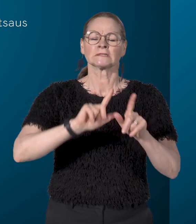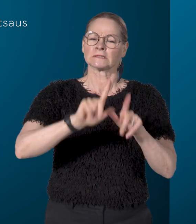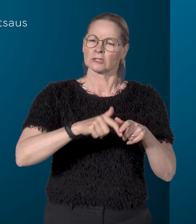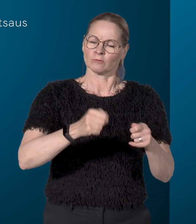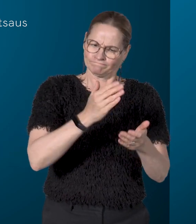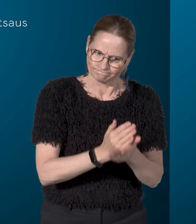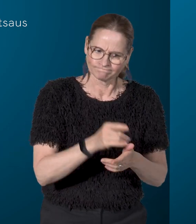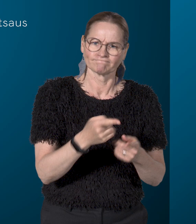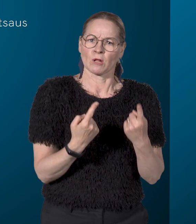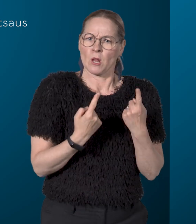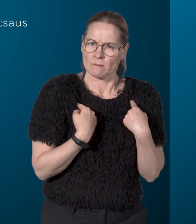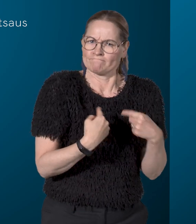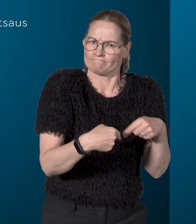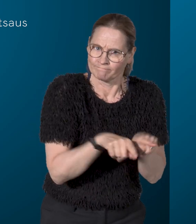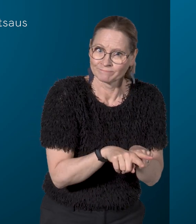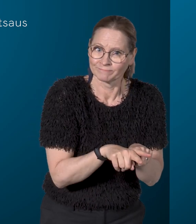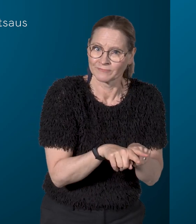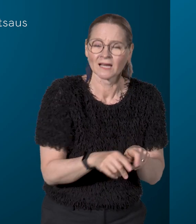ja sitoutuneet sen noudattamiseen.